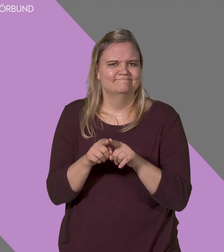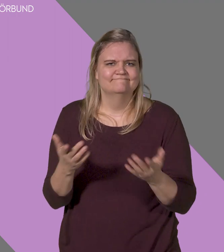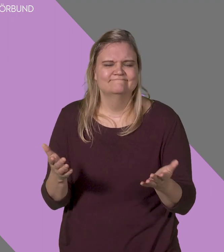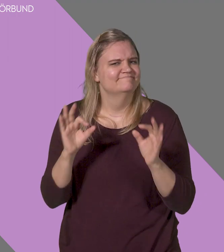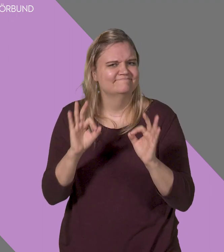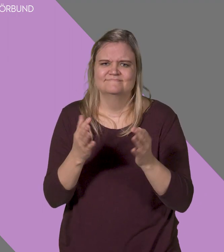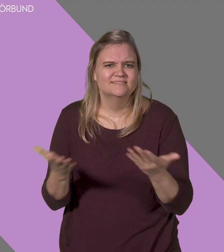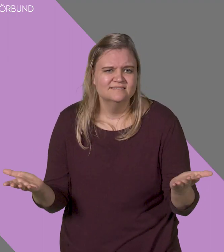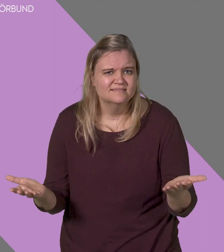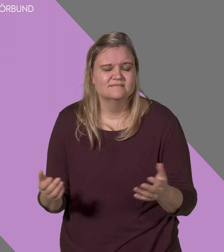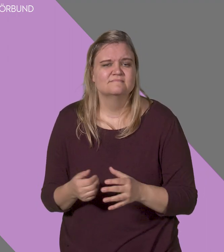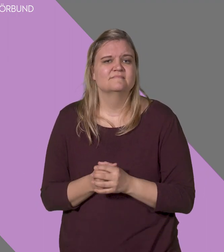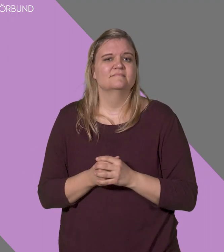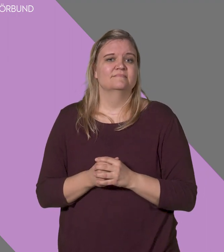inte står rätt till i detta avseende?